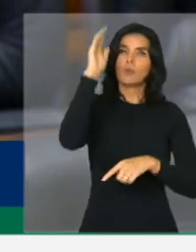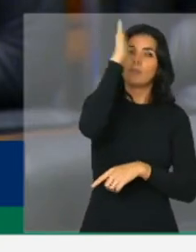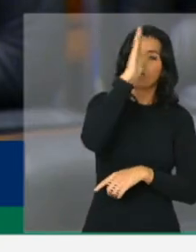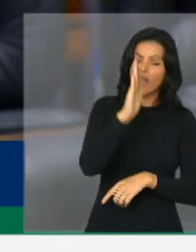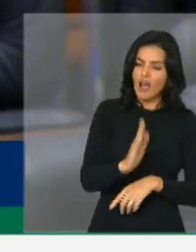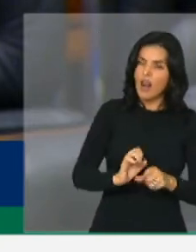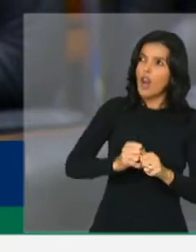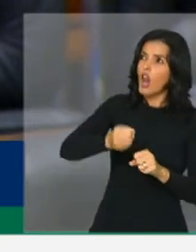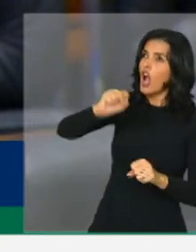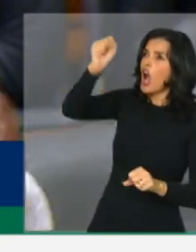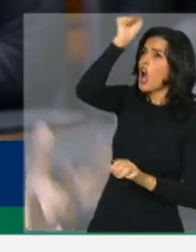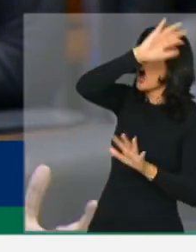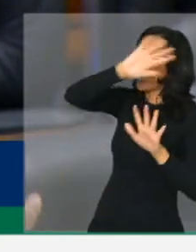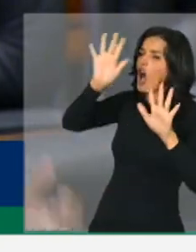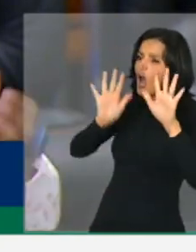PRESIDENTE. A GENTE TEM... PRIMEIRO QUANDO O RELATOR